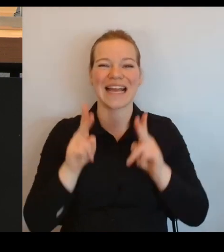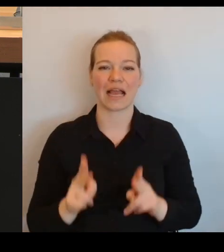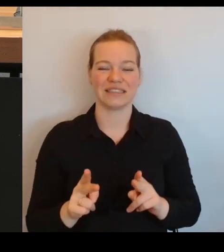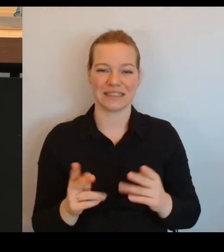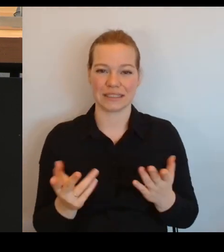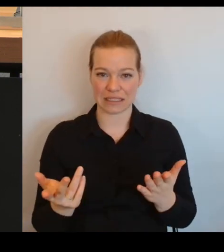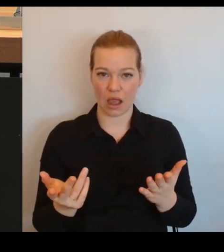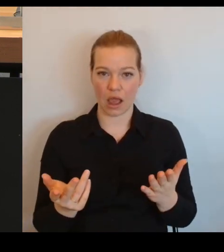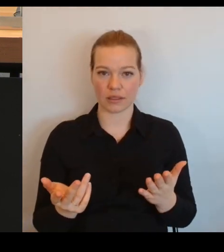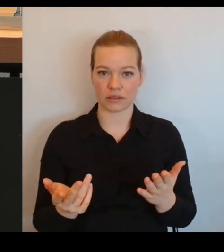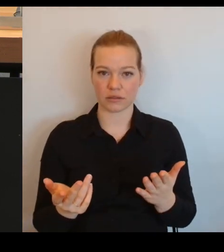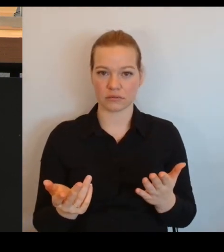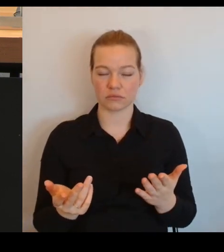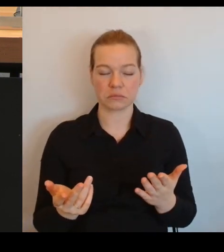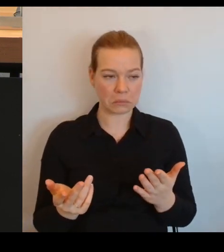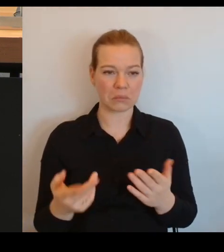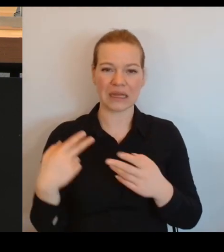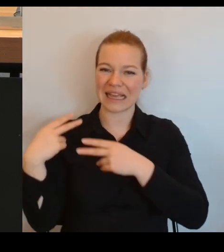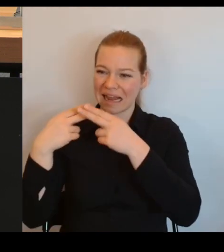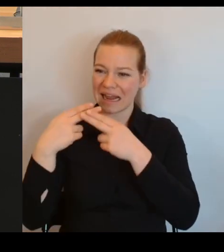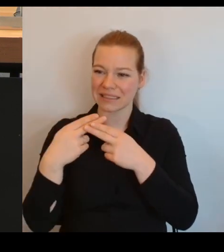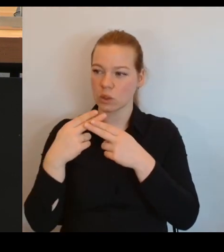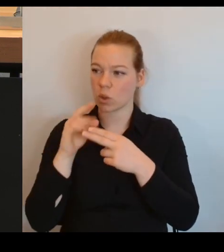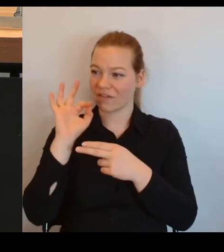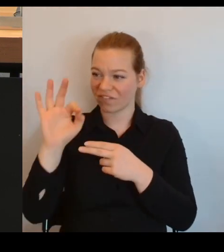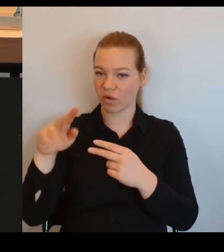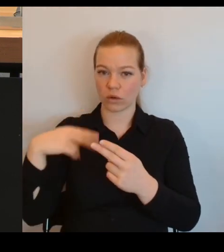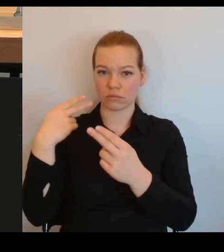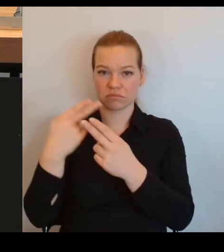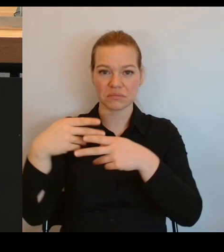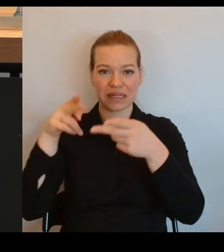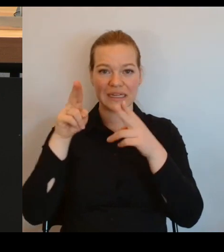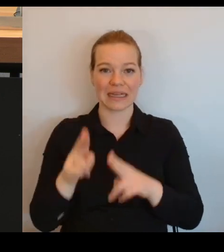entscheiden können, wofür sie das Geld ausgeben wollen.